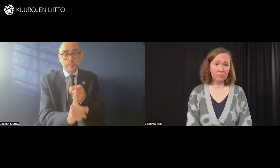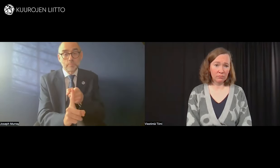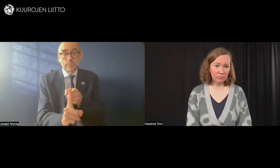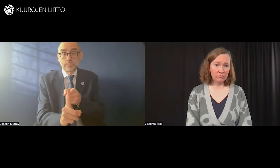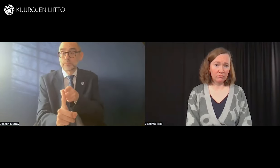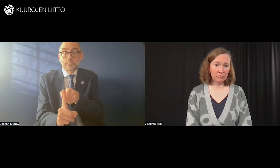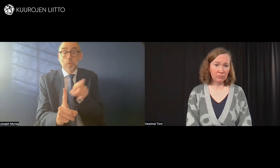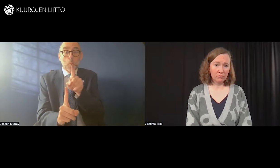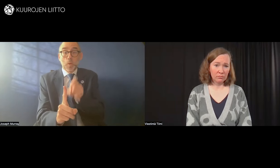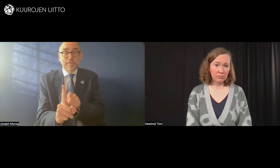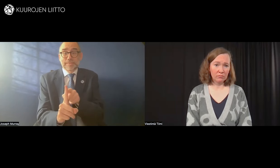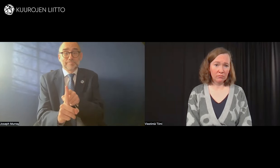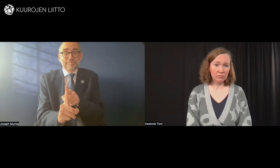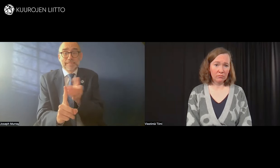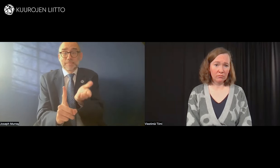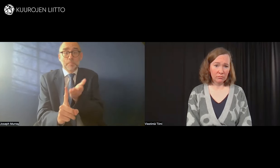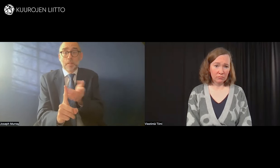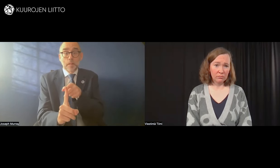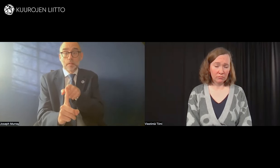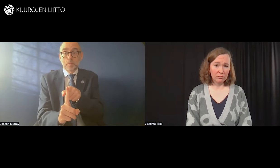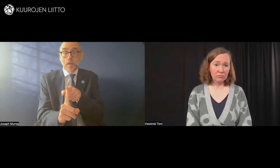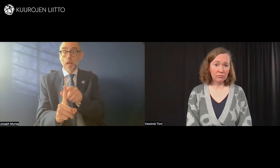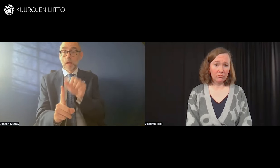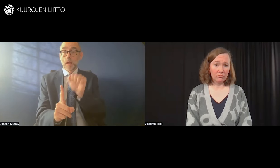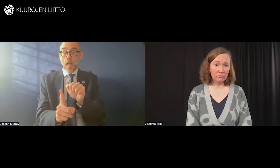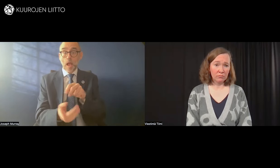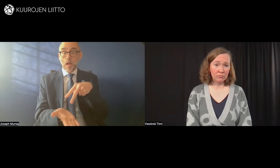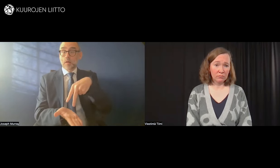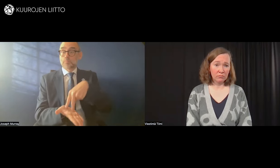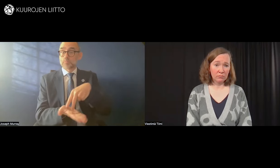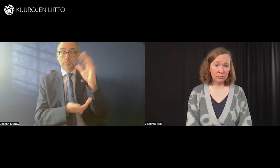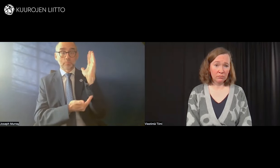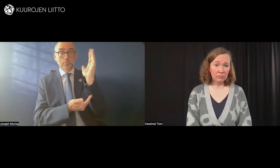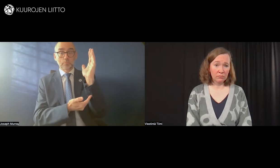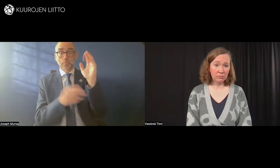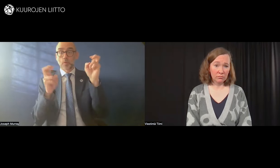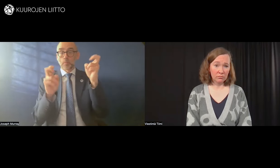Koko asiassa on alunperinkin kyse vain yhdestä kysymyksestä: voiko LGBTQ-aiheista luennoida?